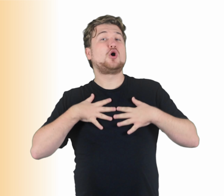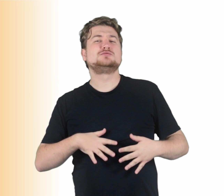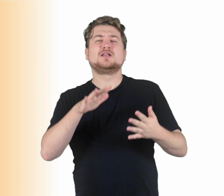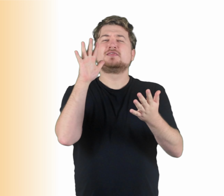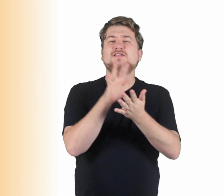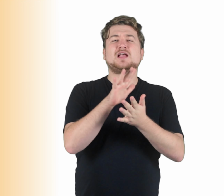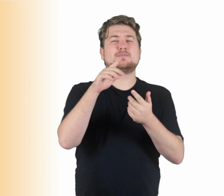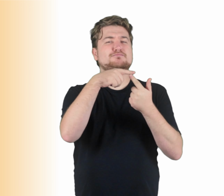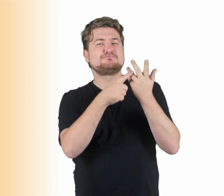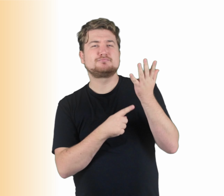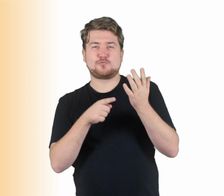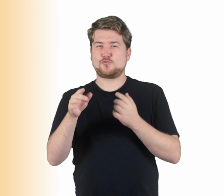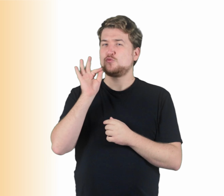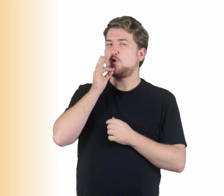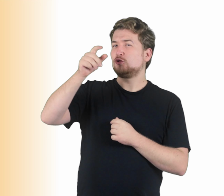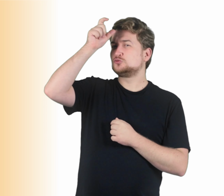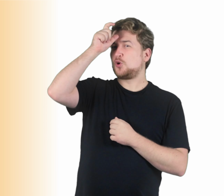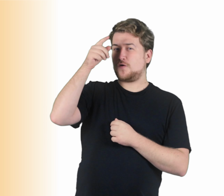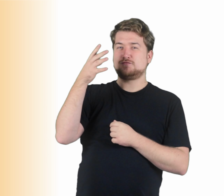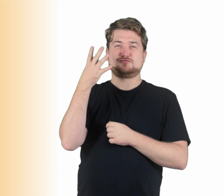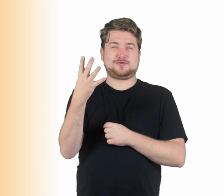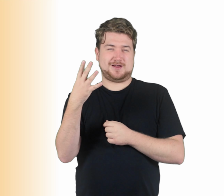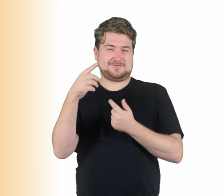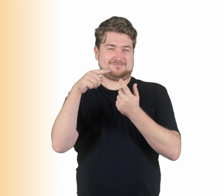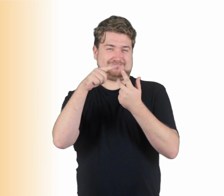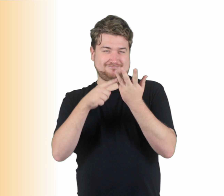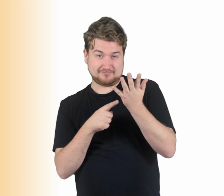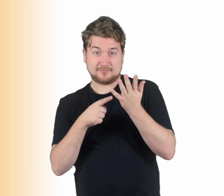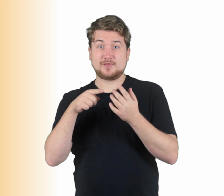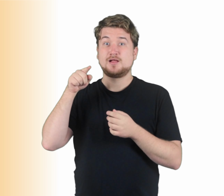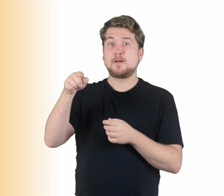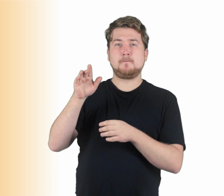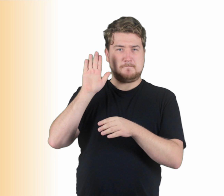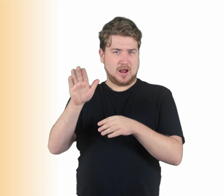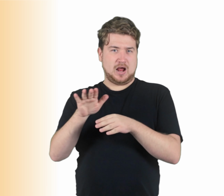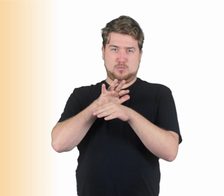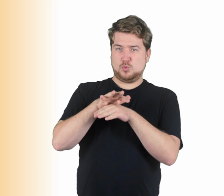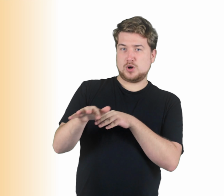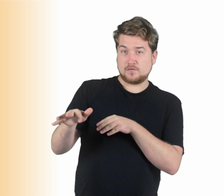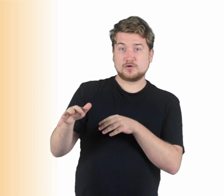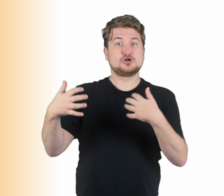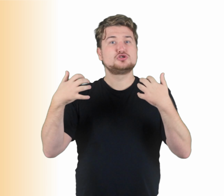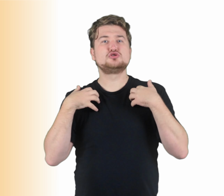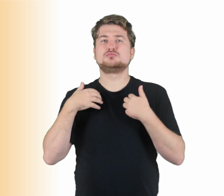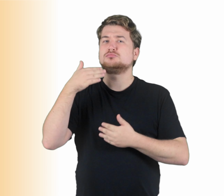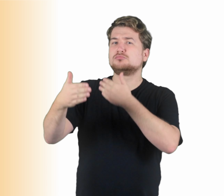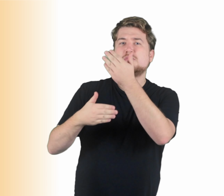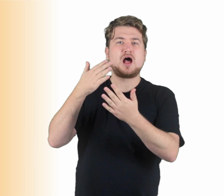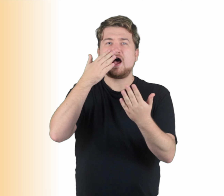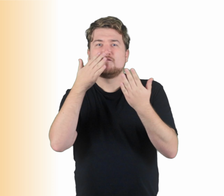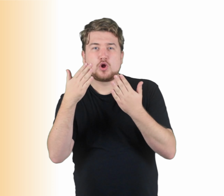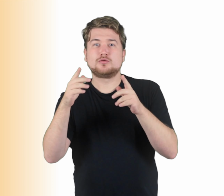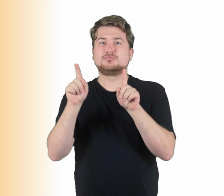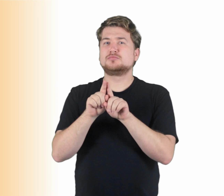To, z którym z typów tożsamości młody człowiek wejdzie w dorosłe życie ma duże znaczenie.